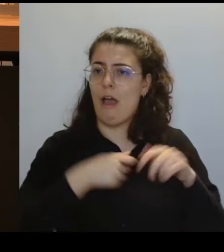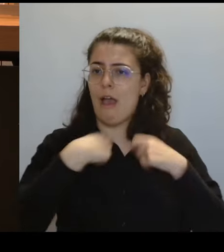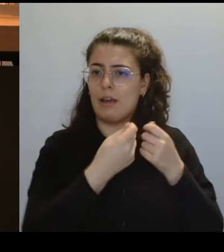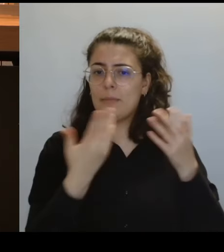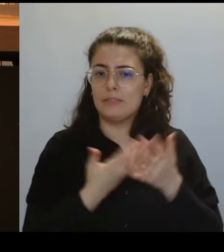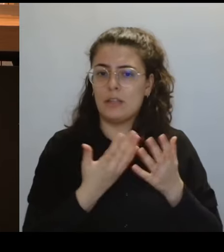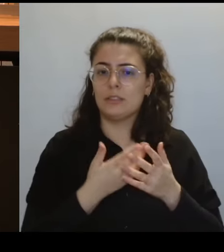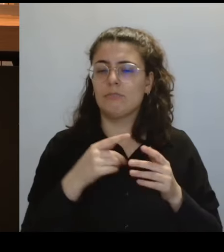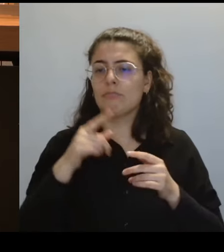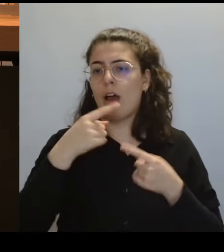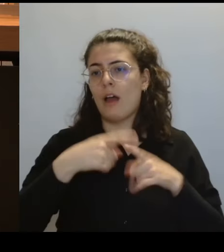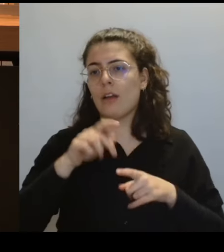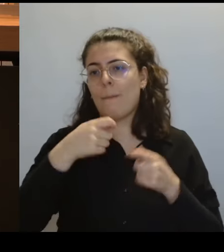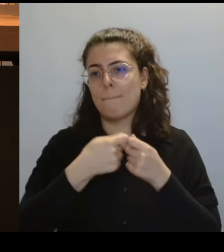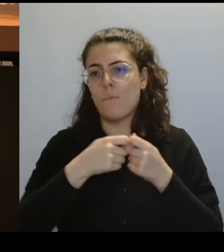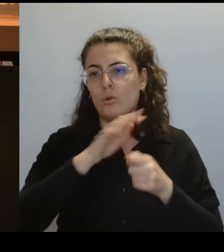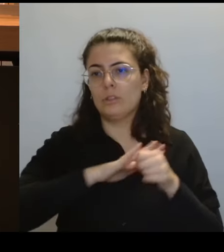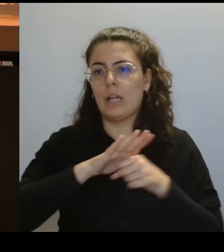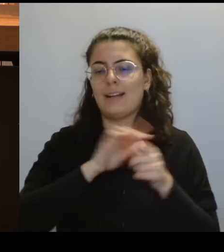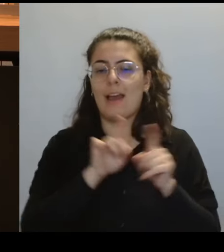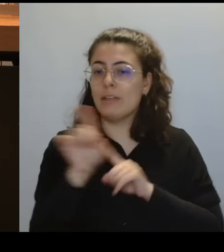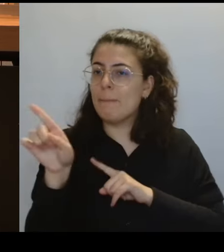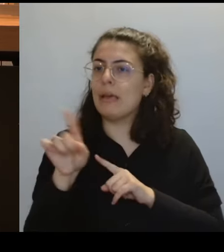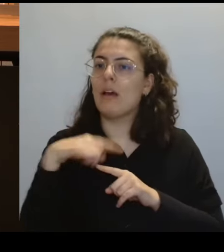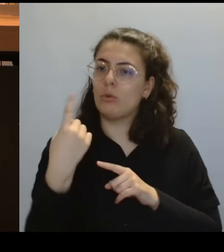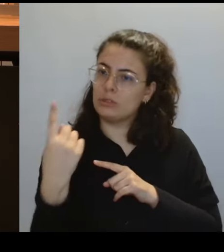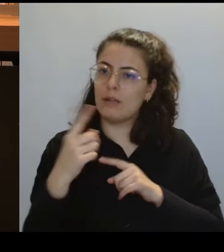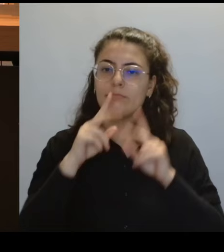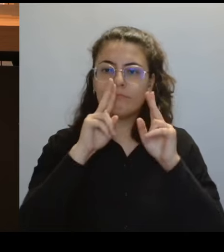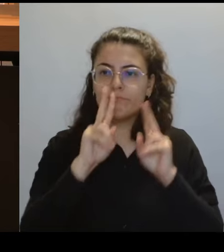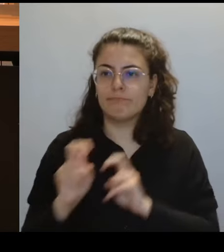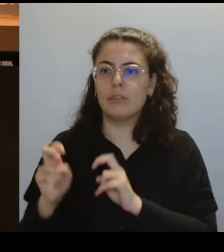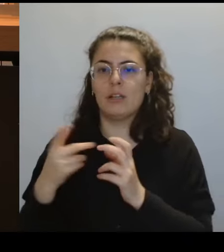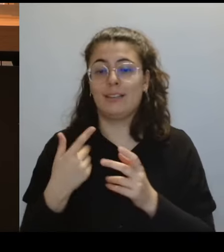Na klar, Autofahrerparteien united. So sieht die Sache aus.